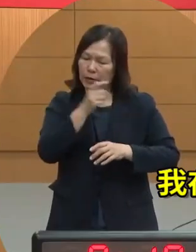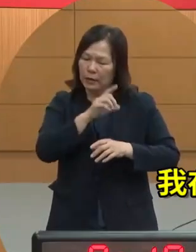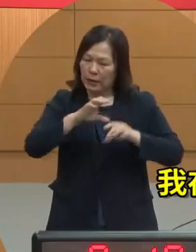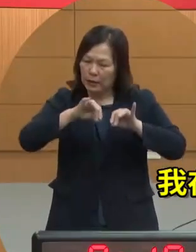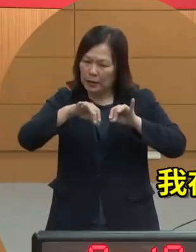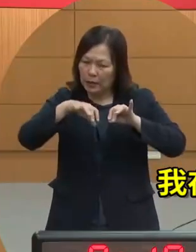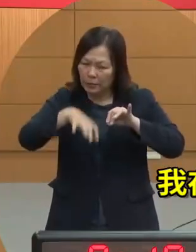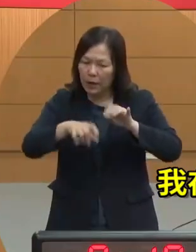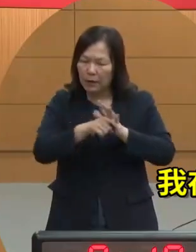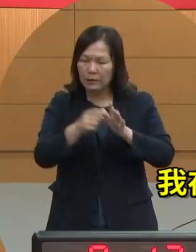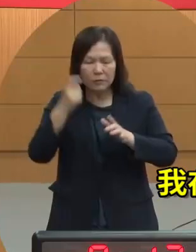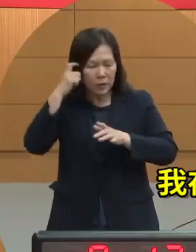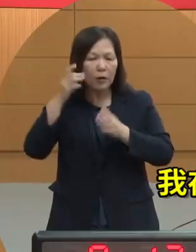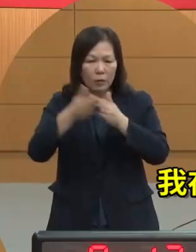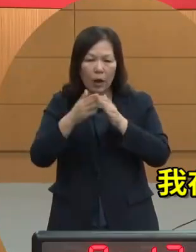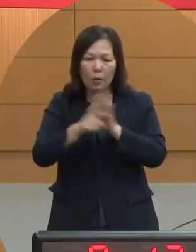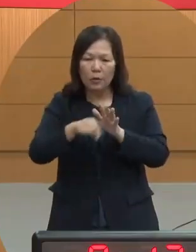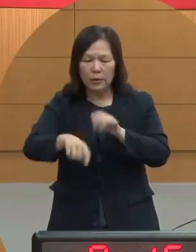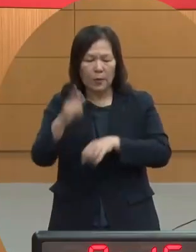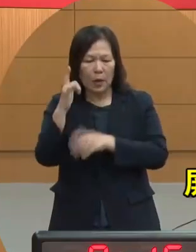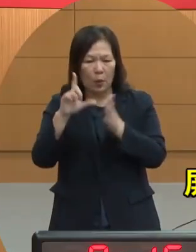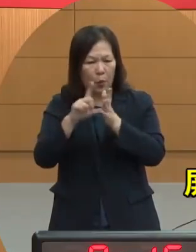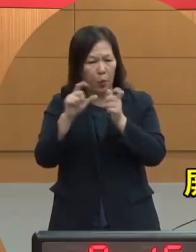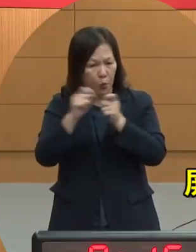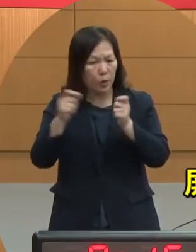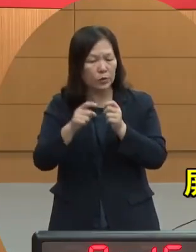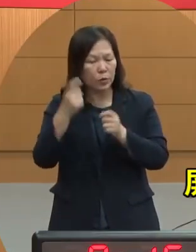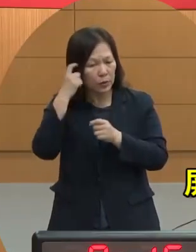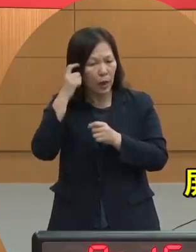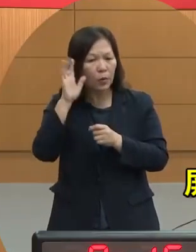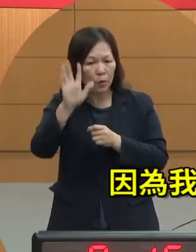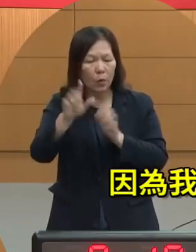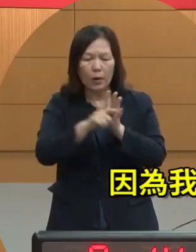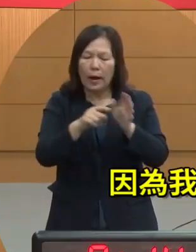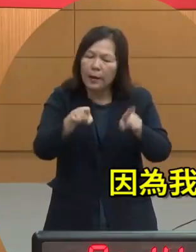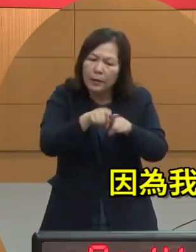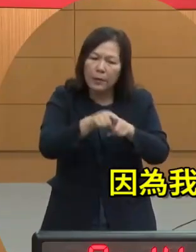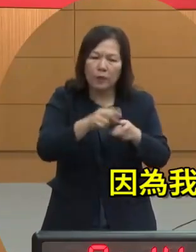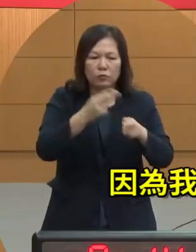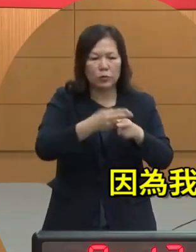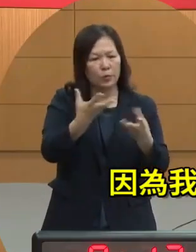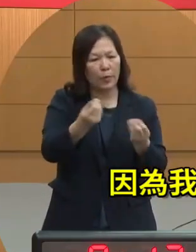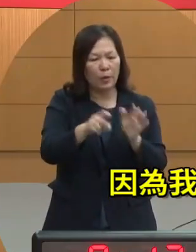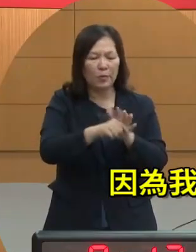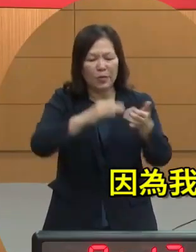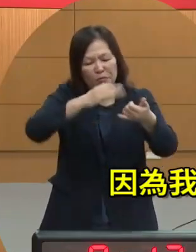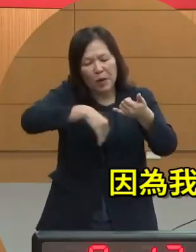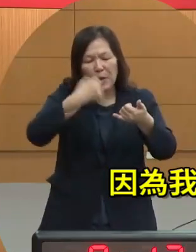我在屏東待久也有個想法 屏東人普遍沒有信心 因為我們站尾包衰 被欺負習慣了